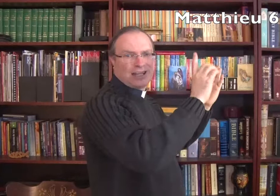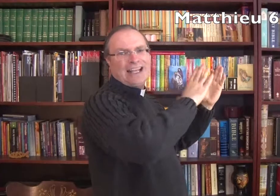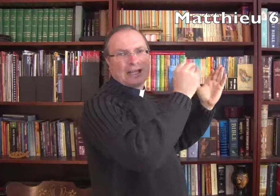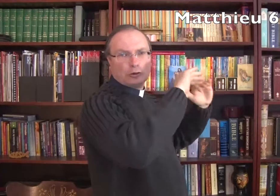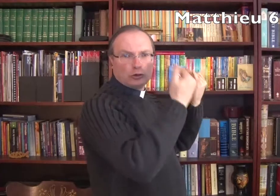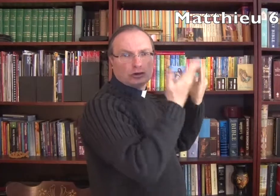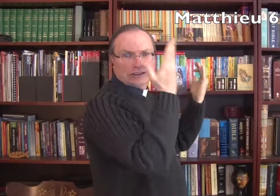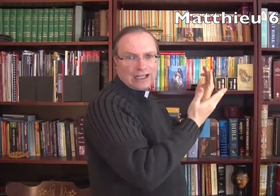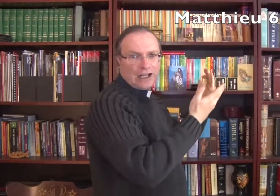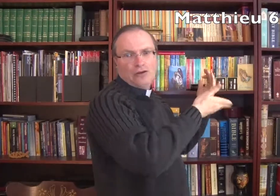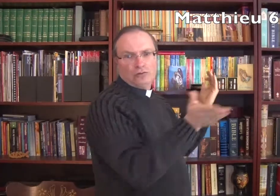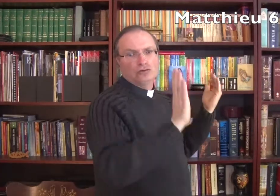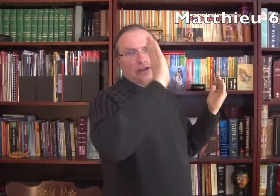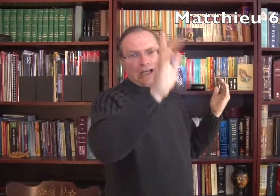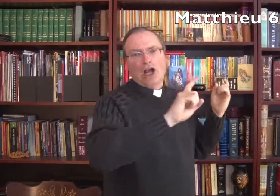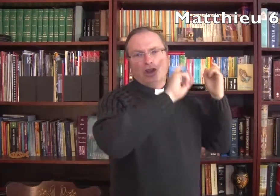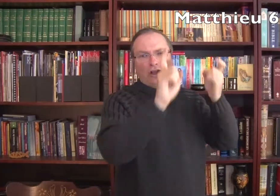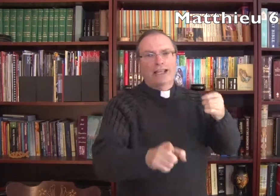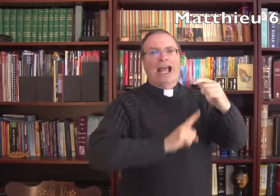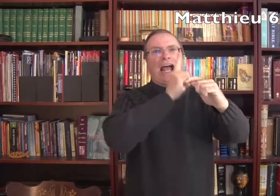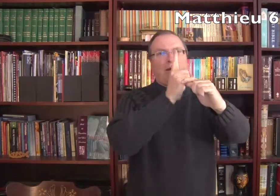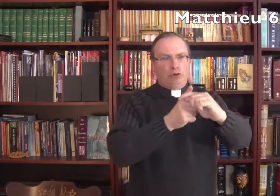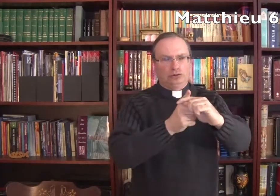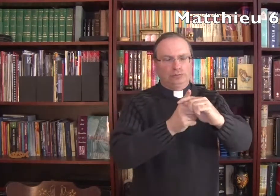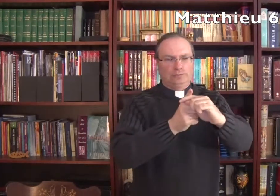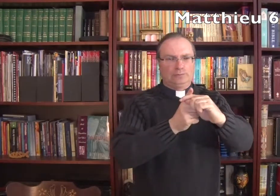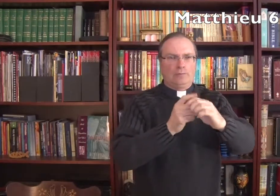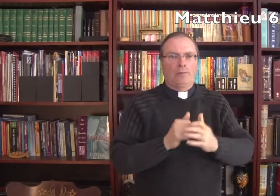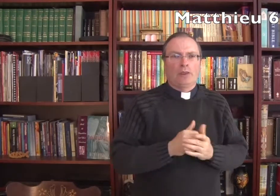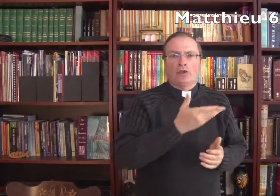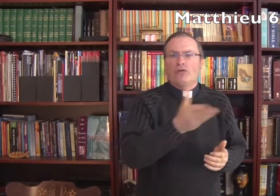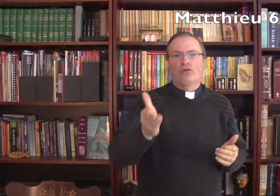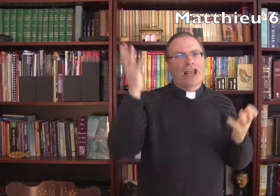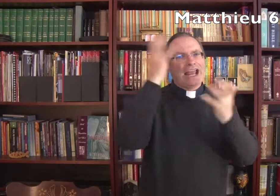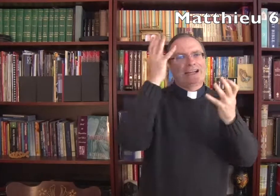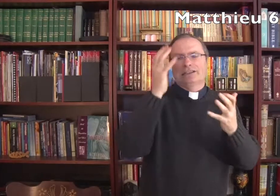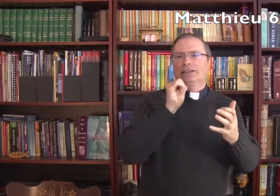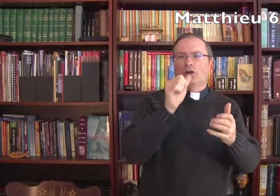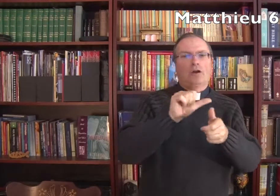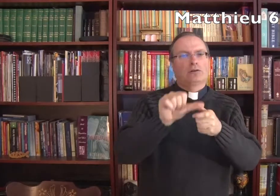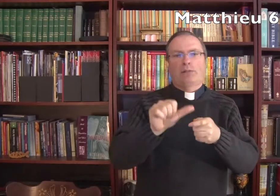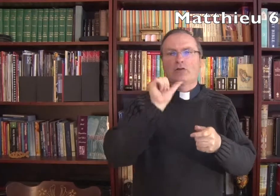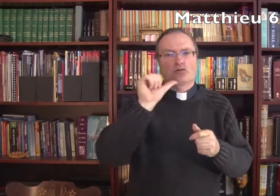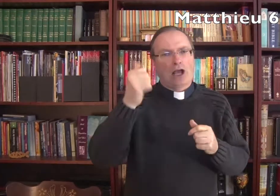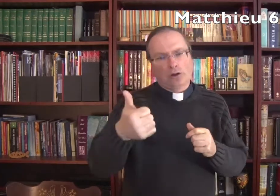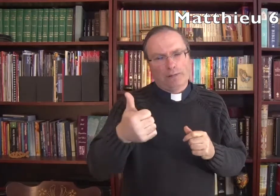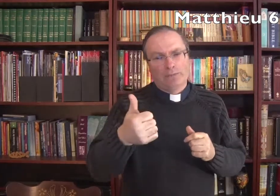et tout cela vous sera donné en plus. Ne vous inquiétez donc pas du lendemain,